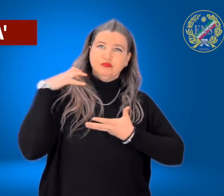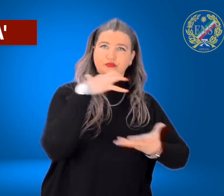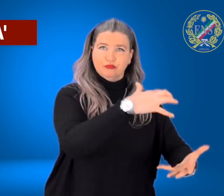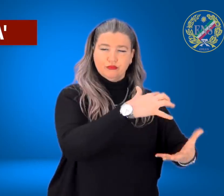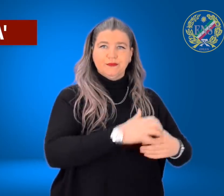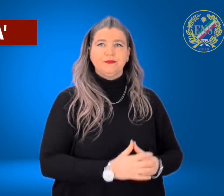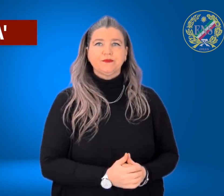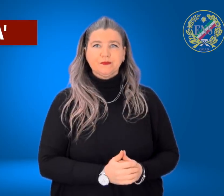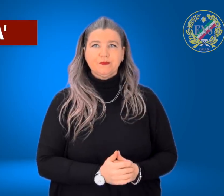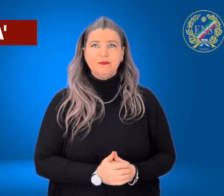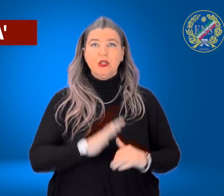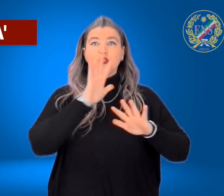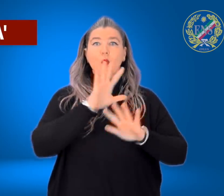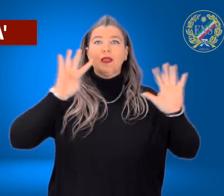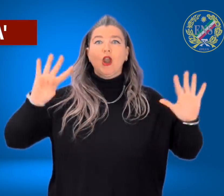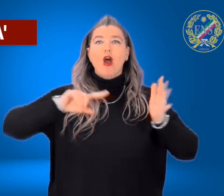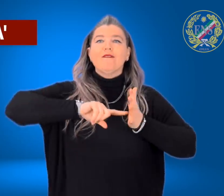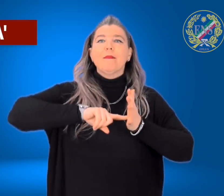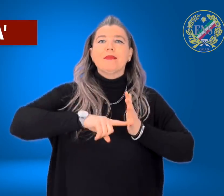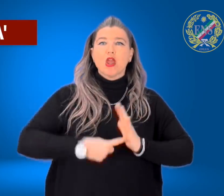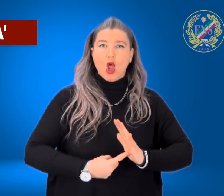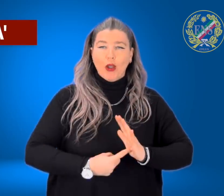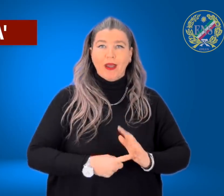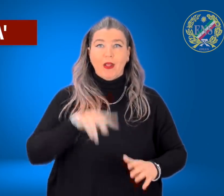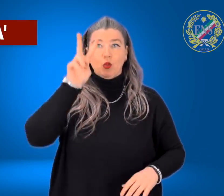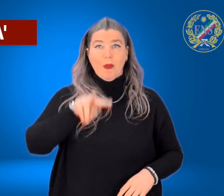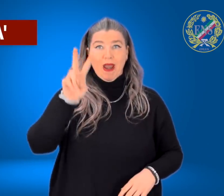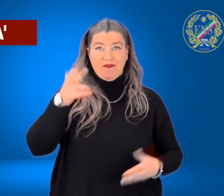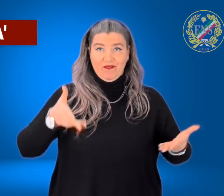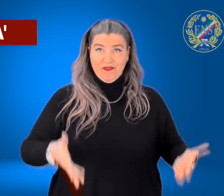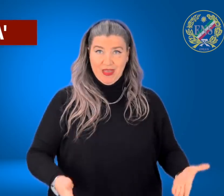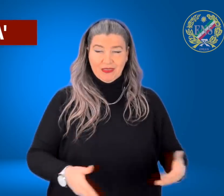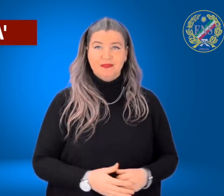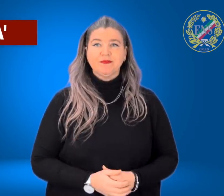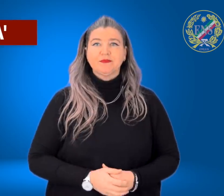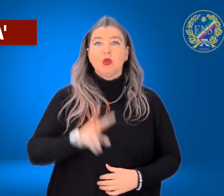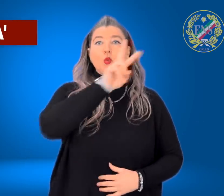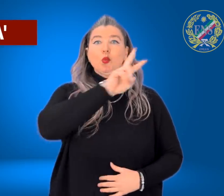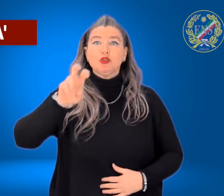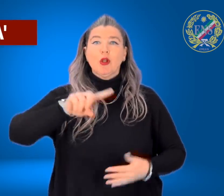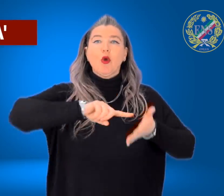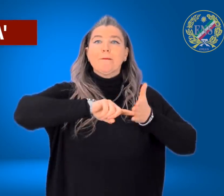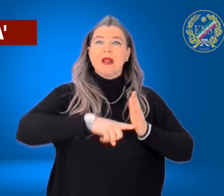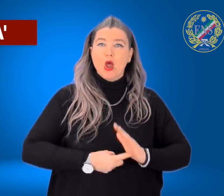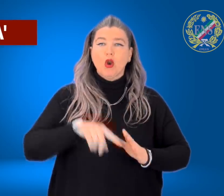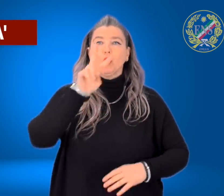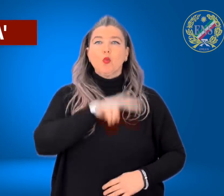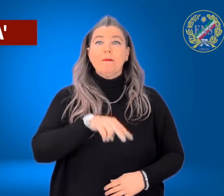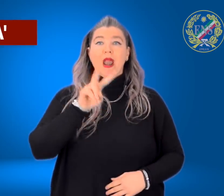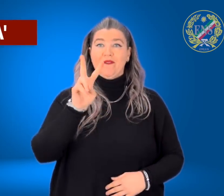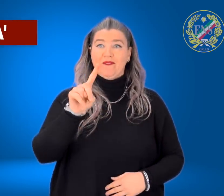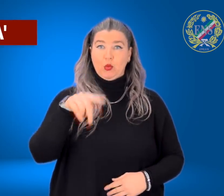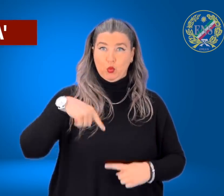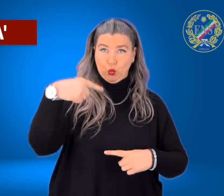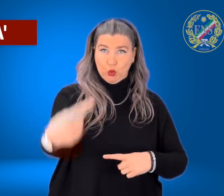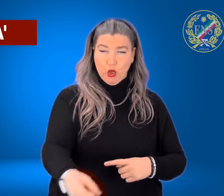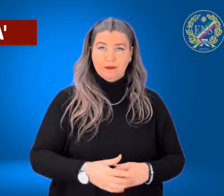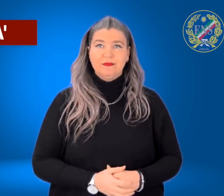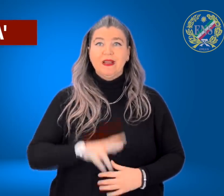un'assegnazione di risorse di 59 milioni di euro per il 2020, 200 milioni di euro per il 2021 e